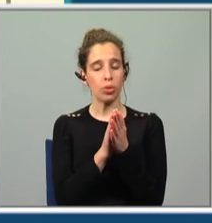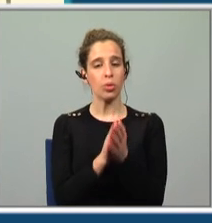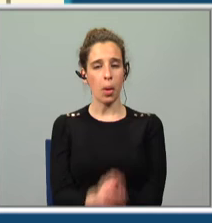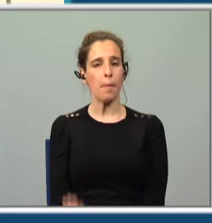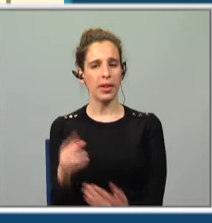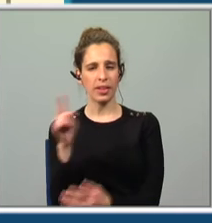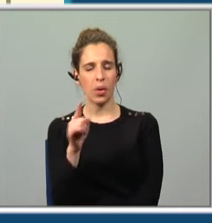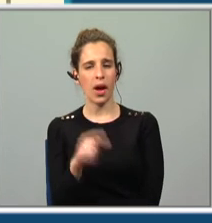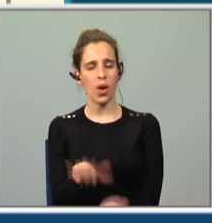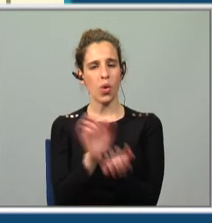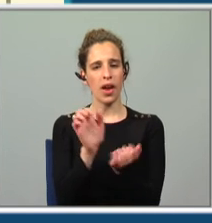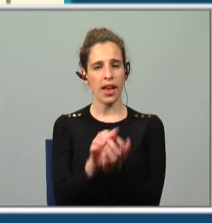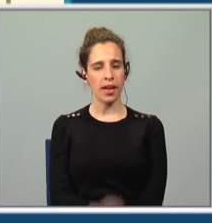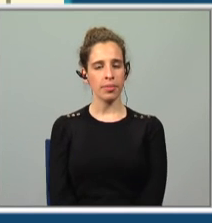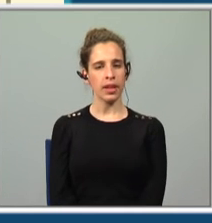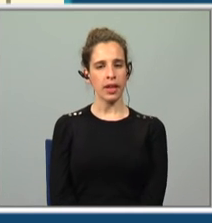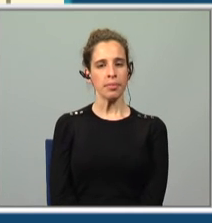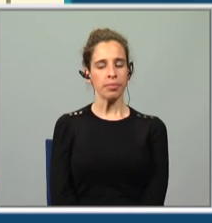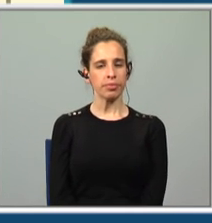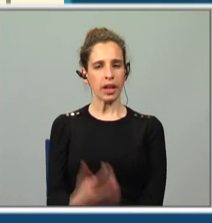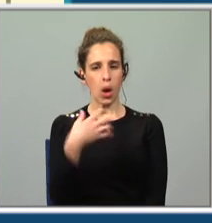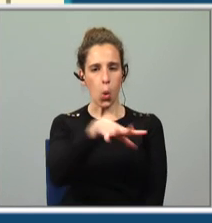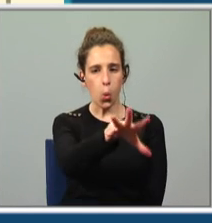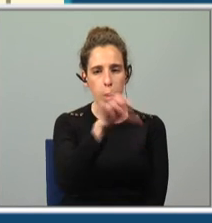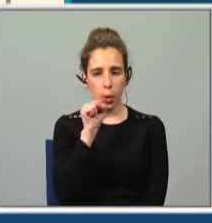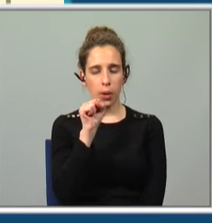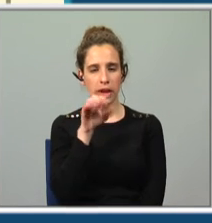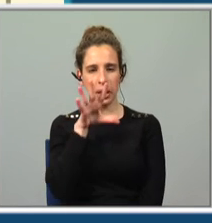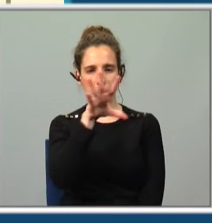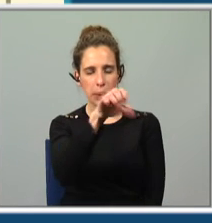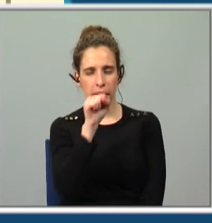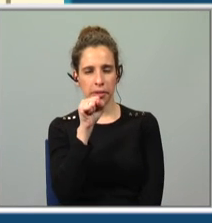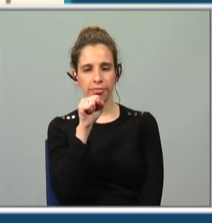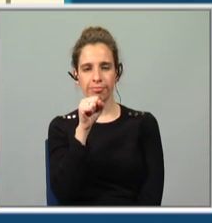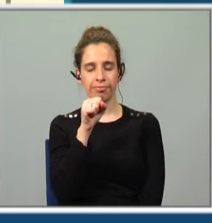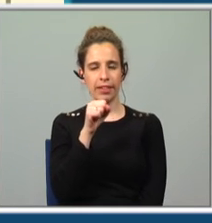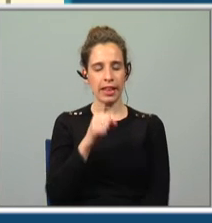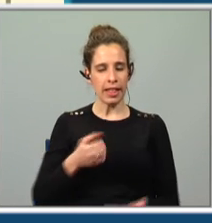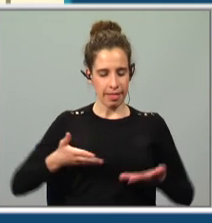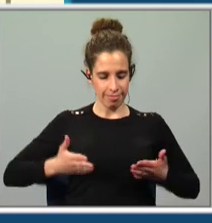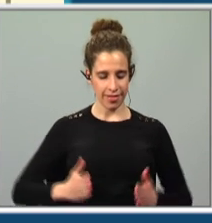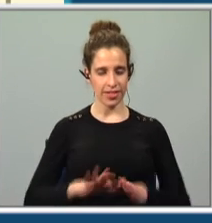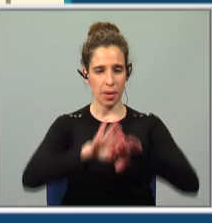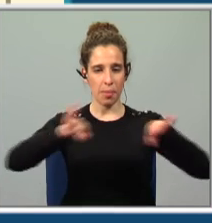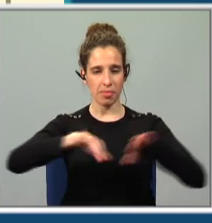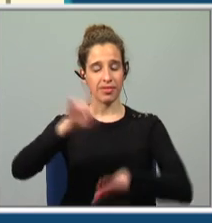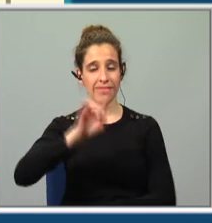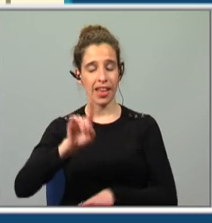crocodilo ele era um dragão este que dragão não nasceu para nadar nasceu para 鱷魚 他是一條龍龍不是為游泳而生的